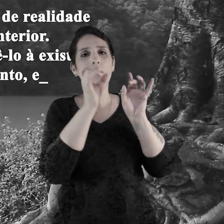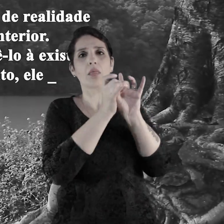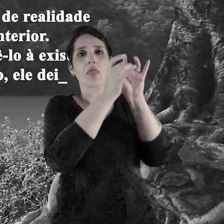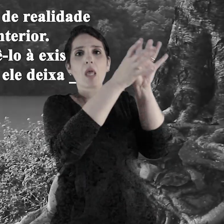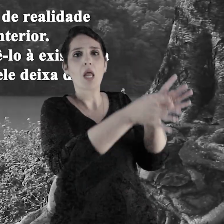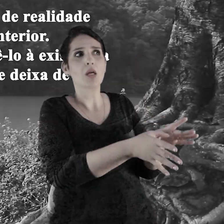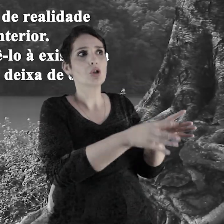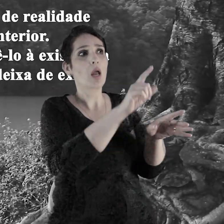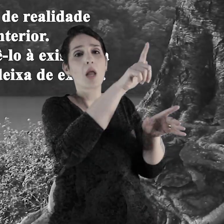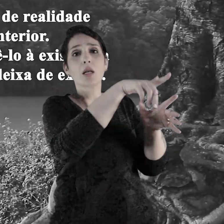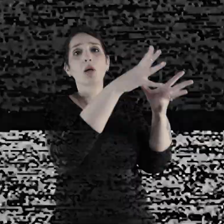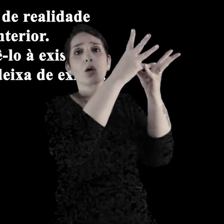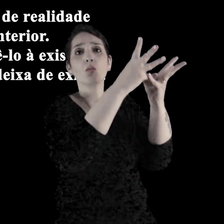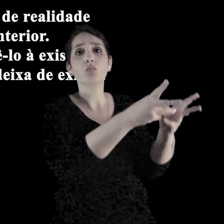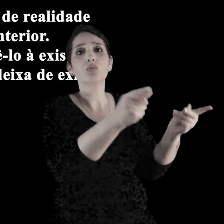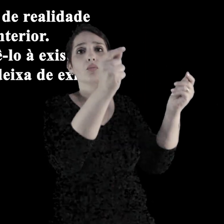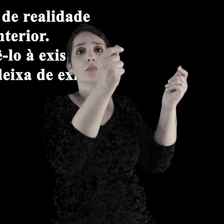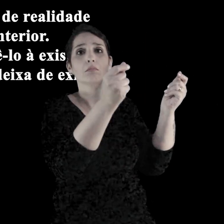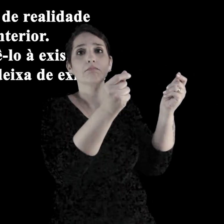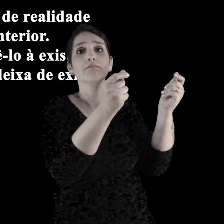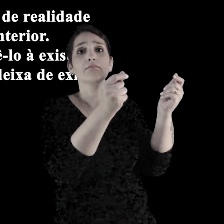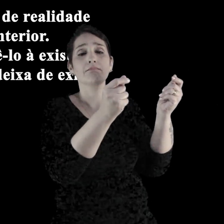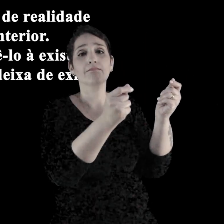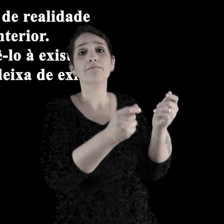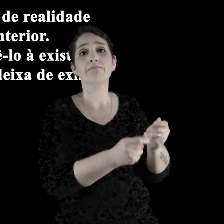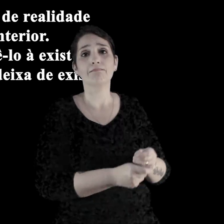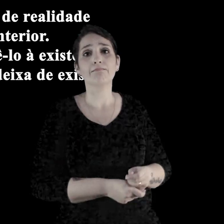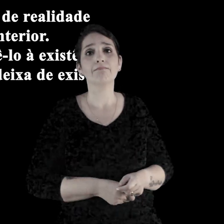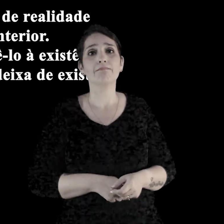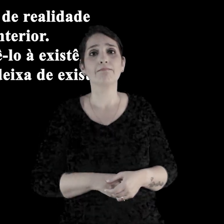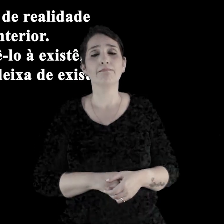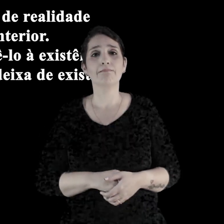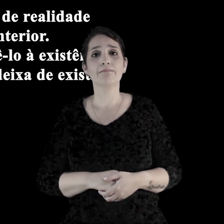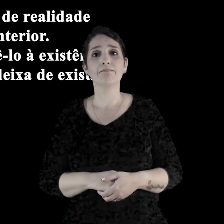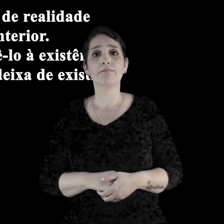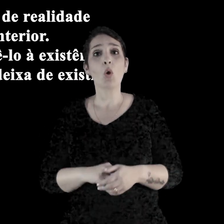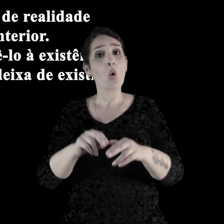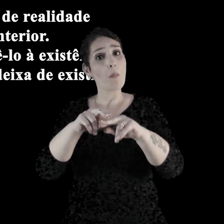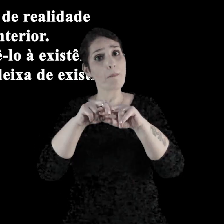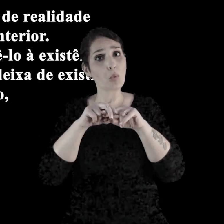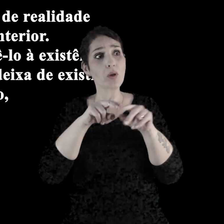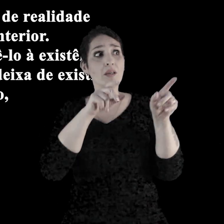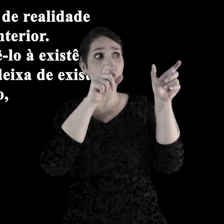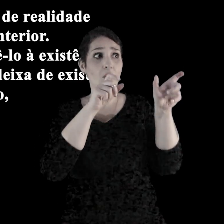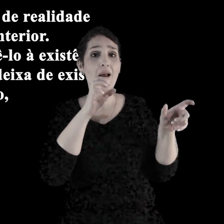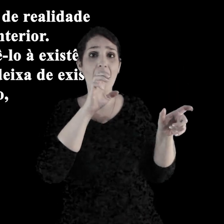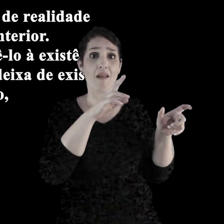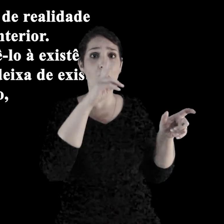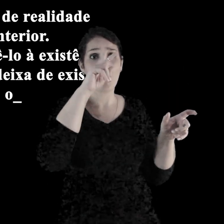ele deixa de existir. Por isso é falso.